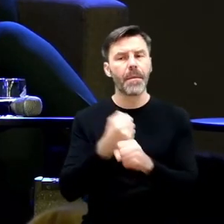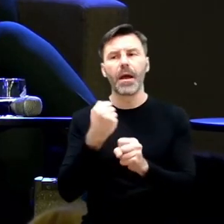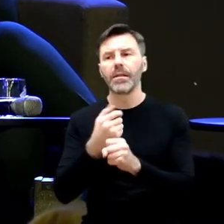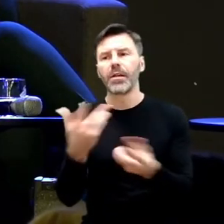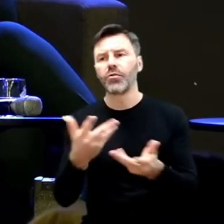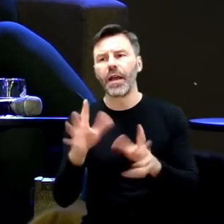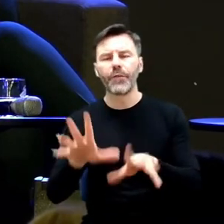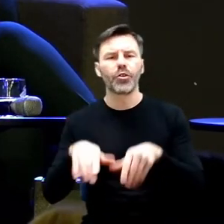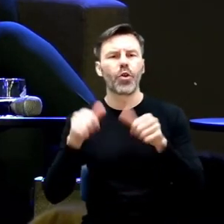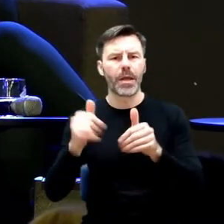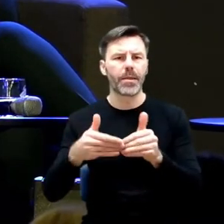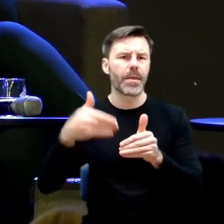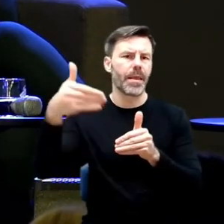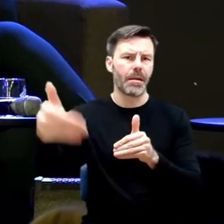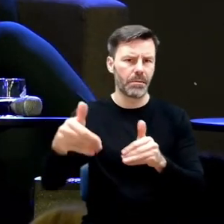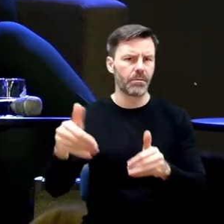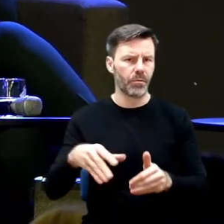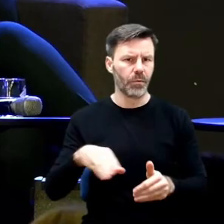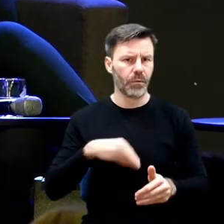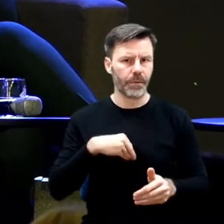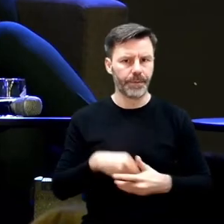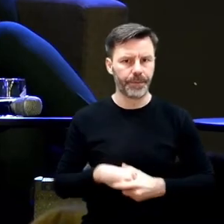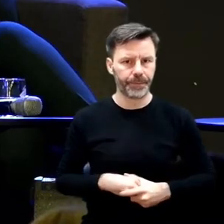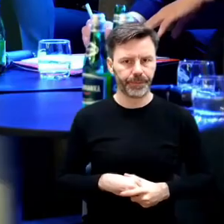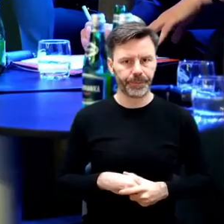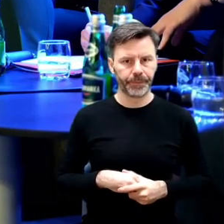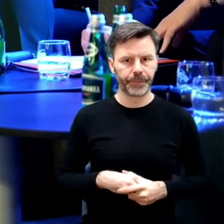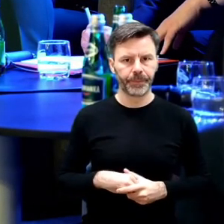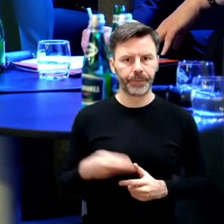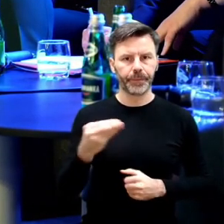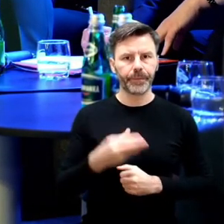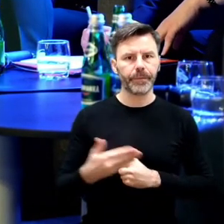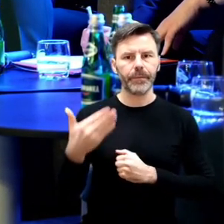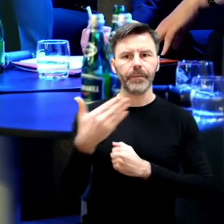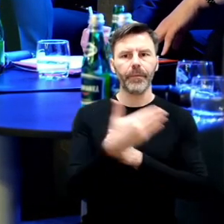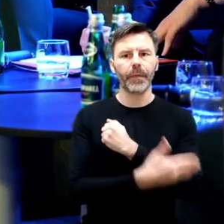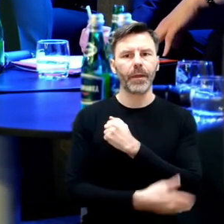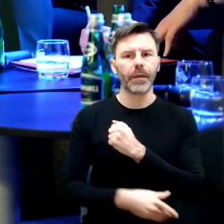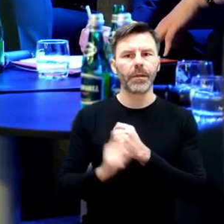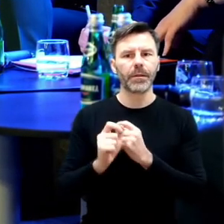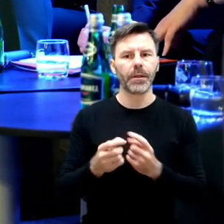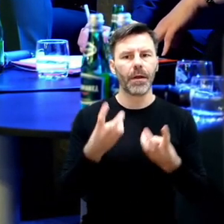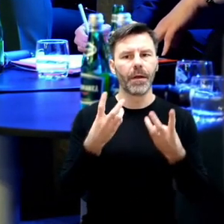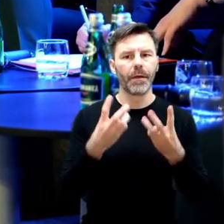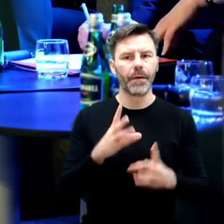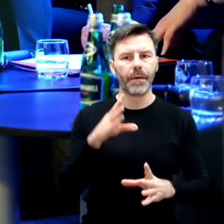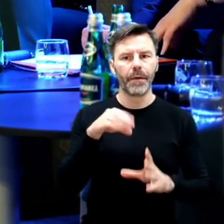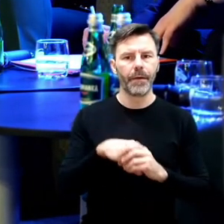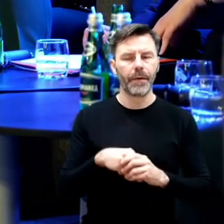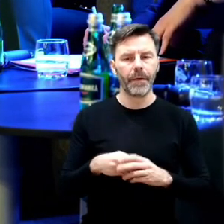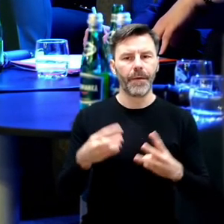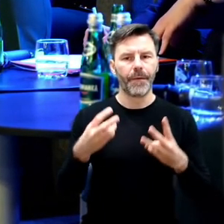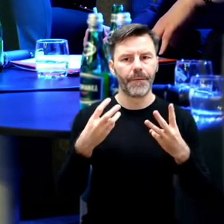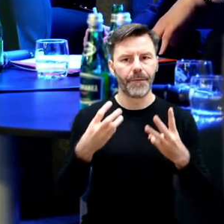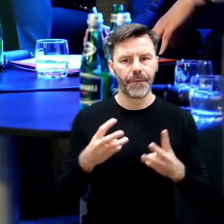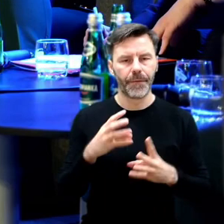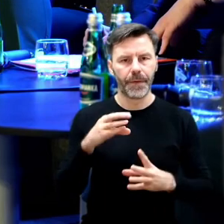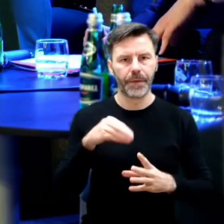I element ostatni i bardzo ważny w tym takim mocnym wejściu w budowanie tych mieszkań komunalnych w ostatnim czasie